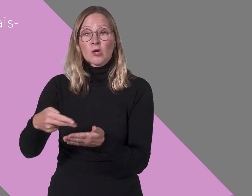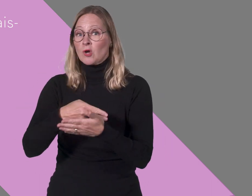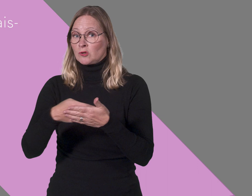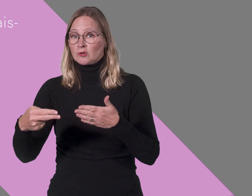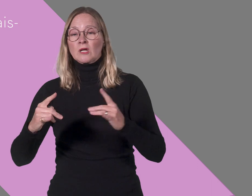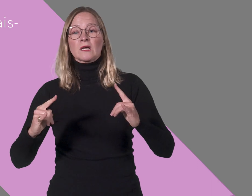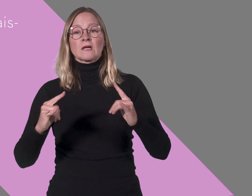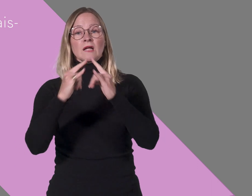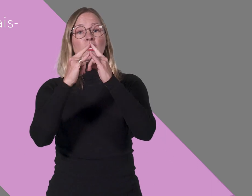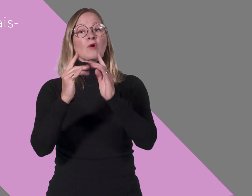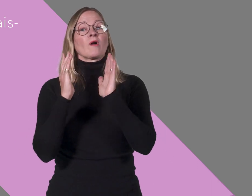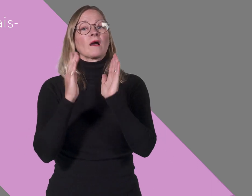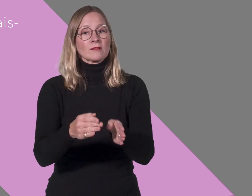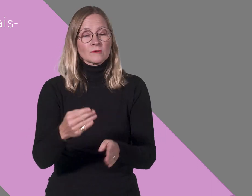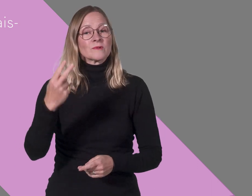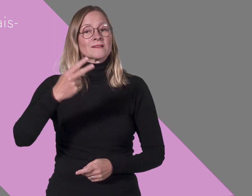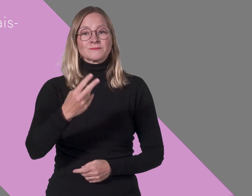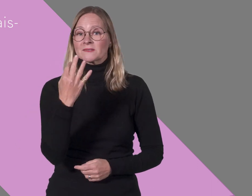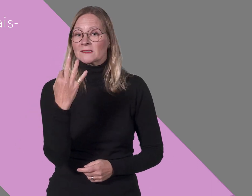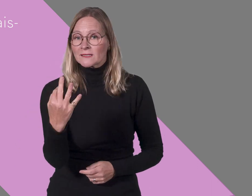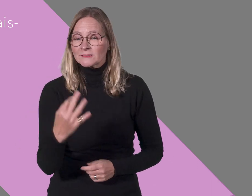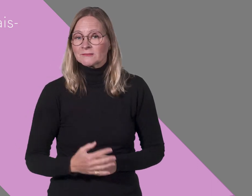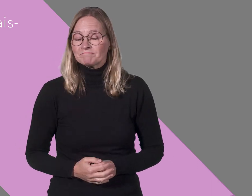osoitteessa Kirkkokatu 28.